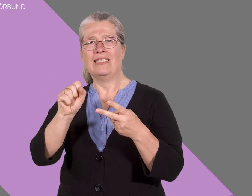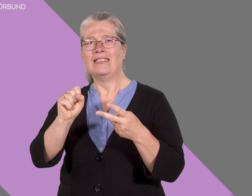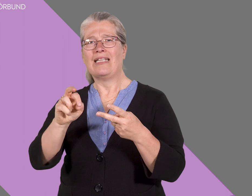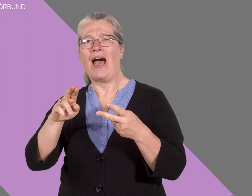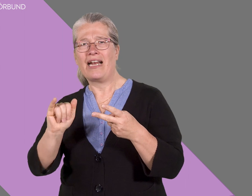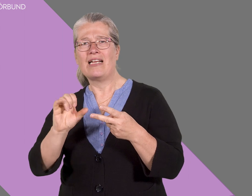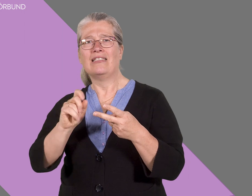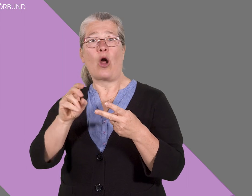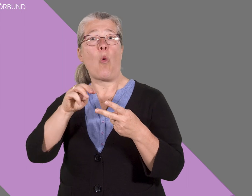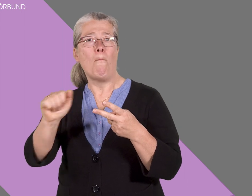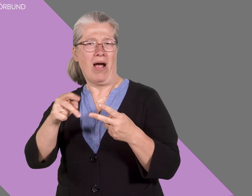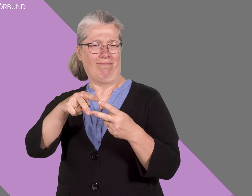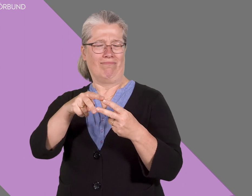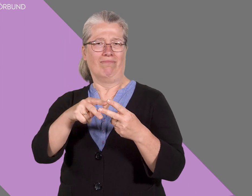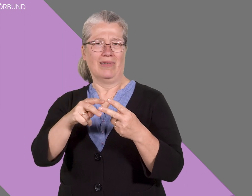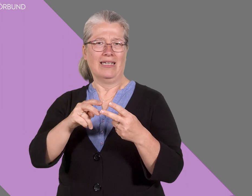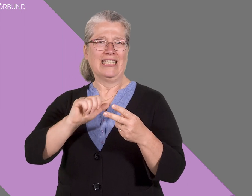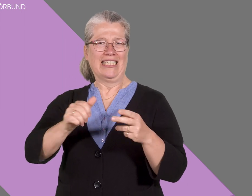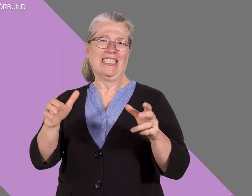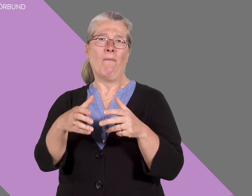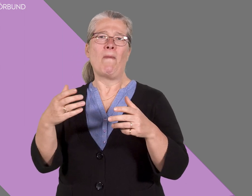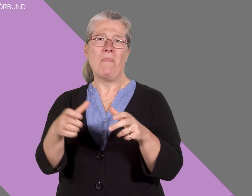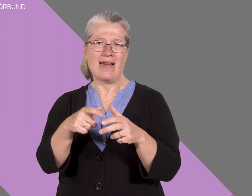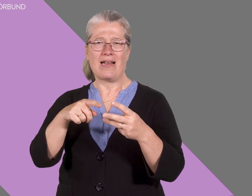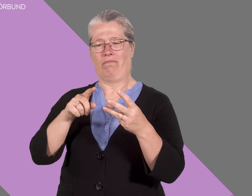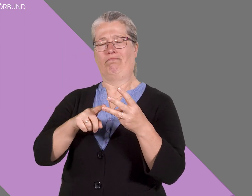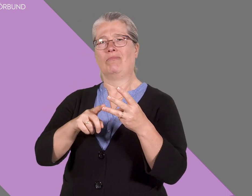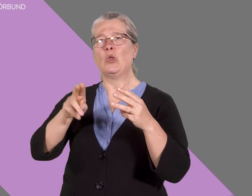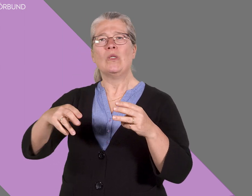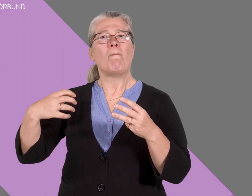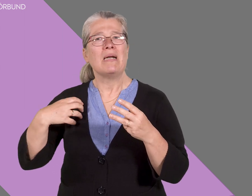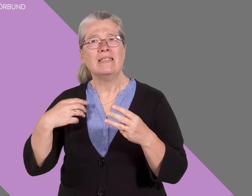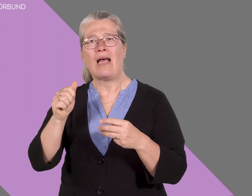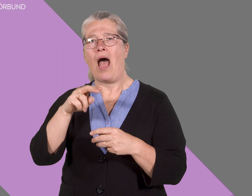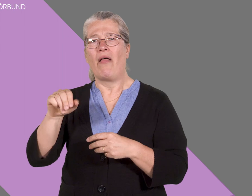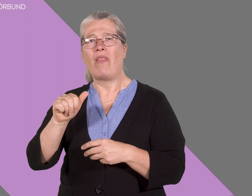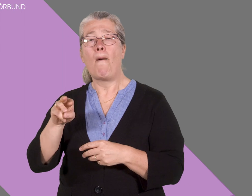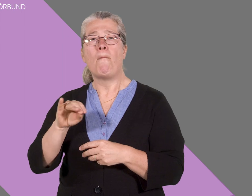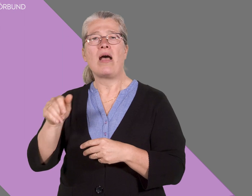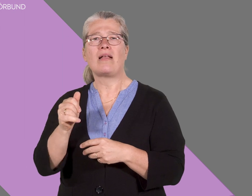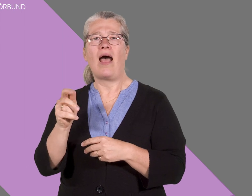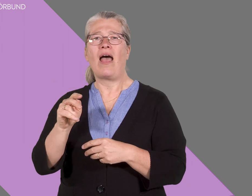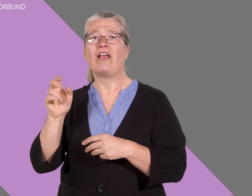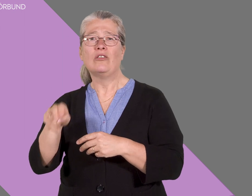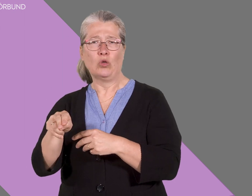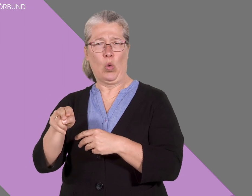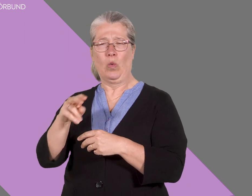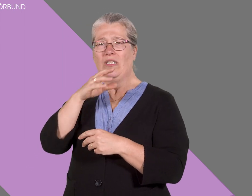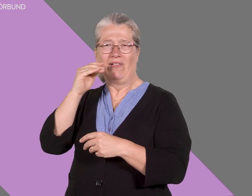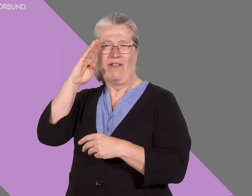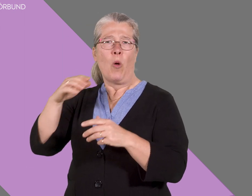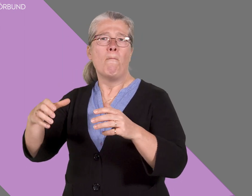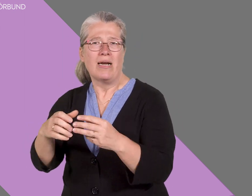Sari Sarkomaa (Saml.) och justitieminister Anna-Maja Henriksson (Sfp).